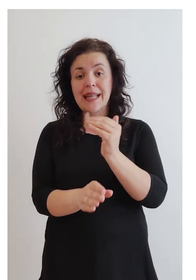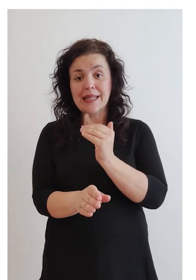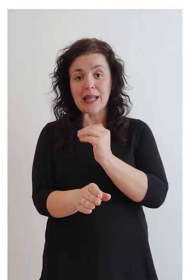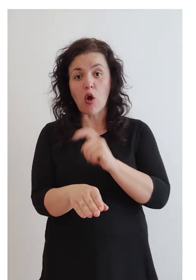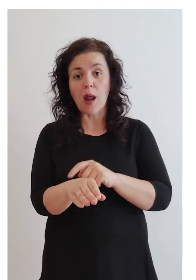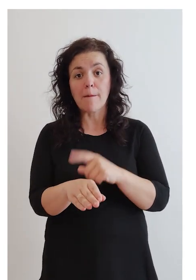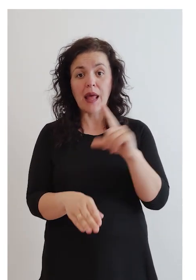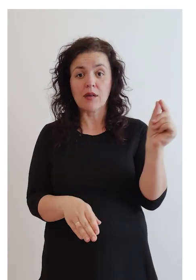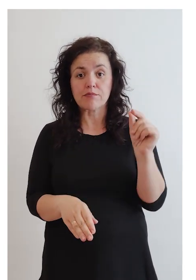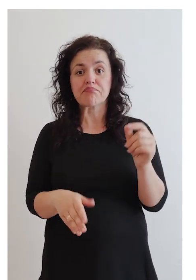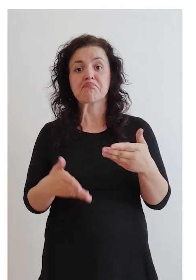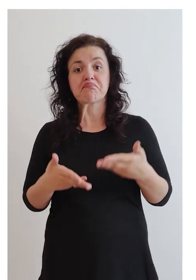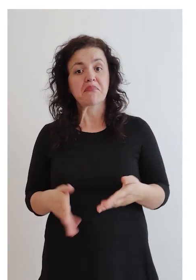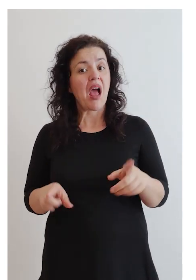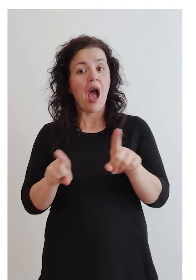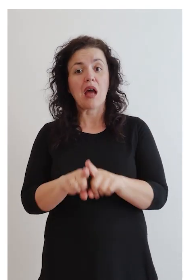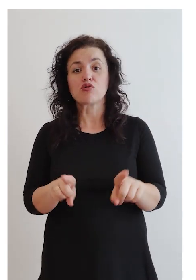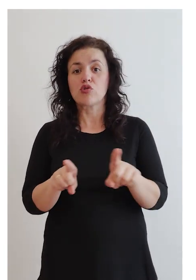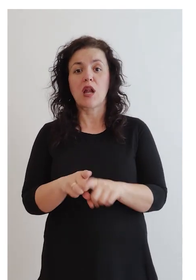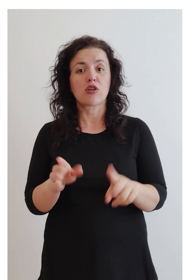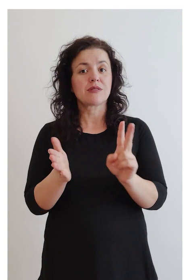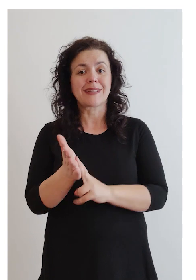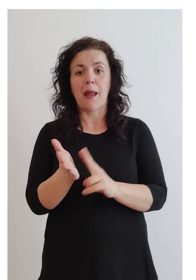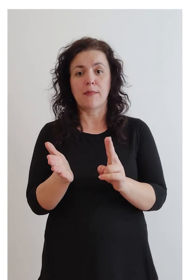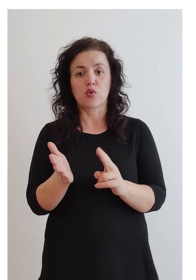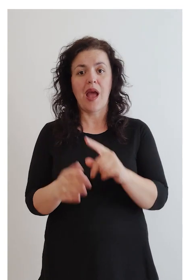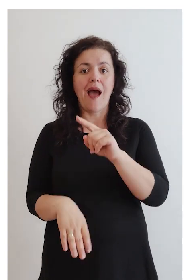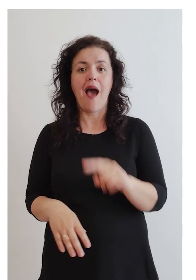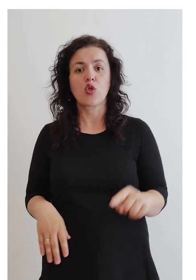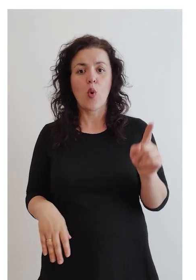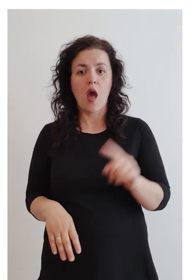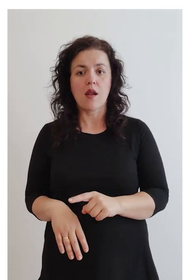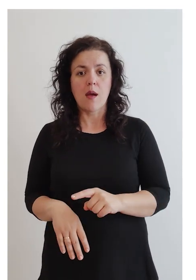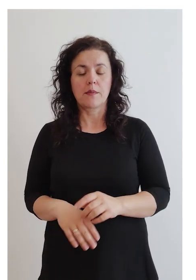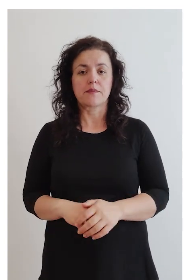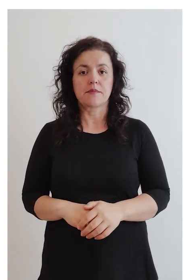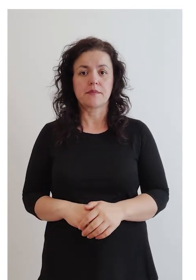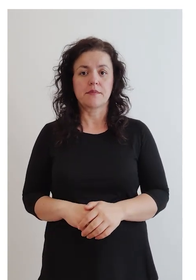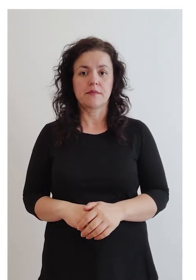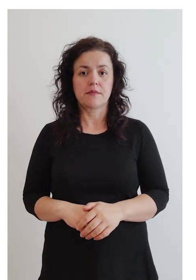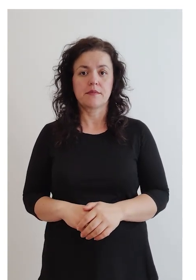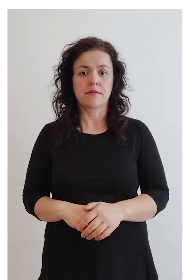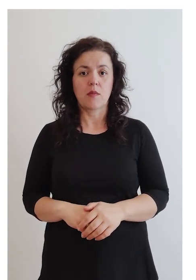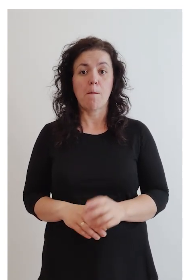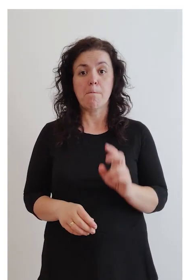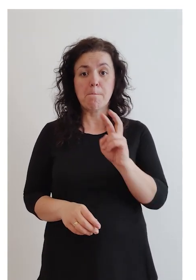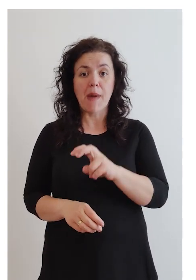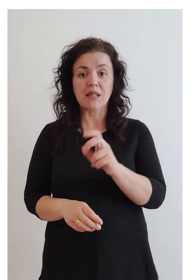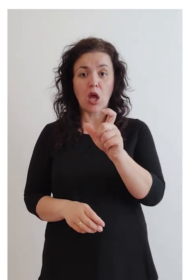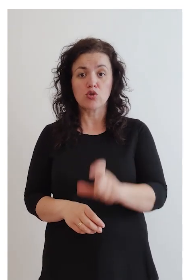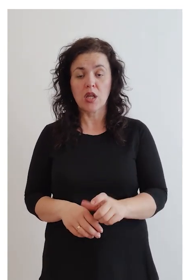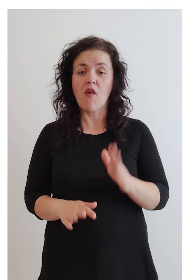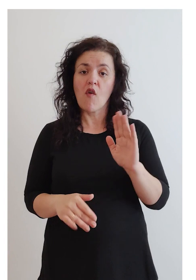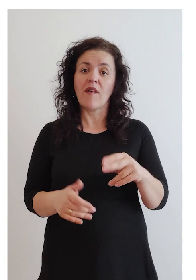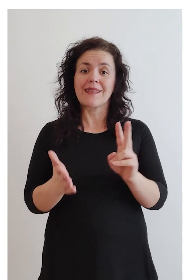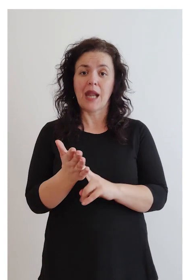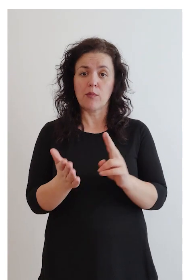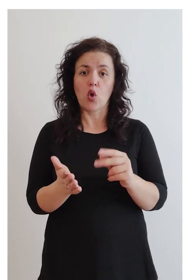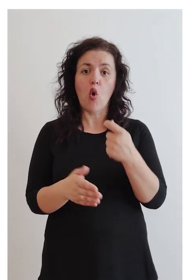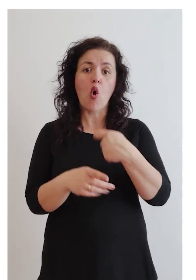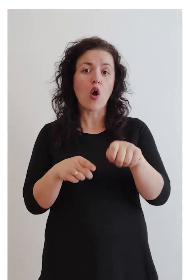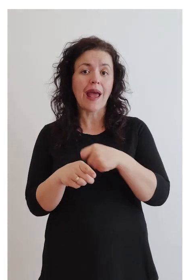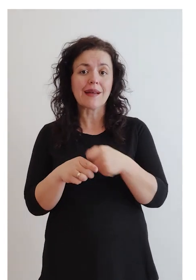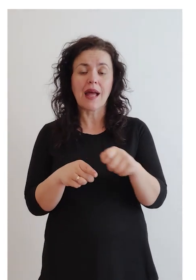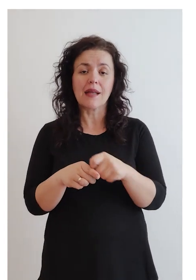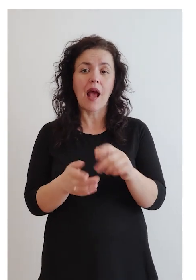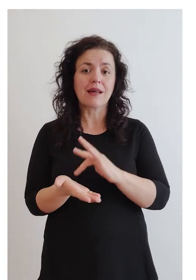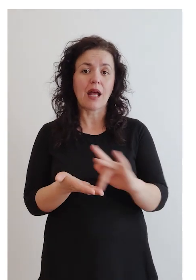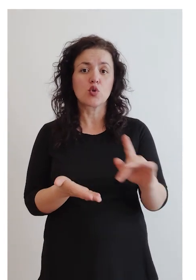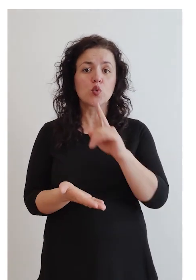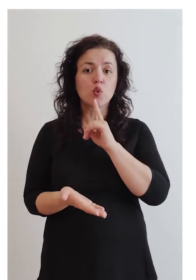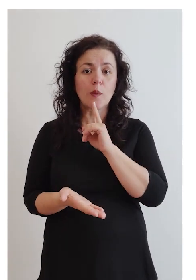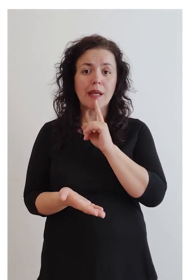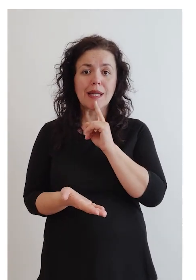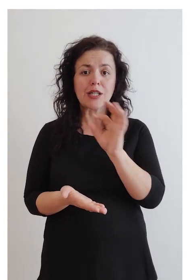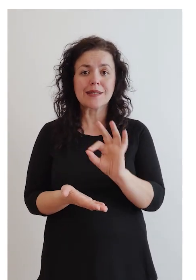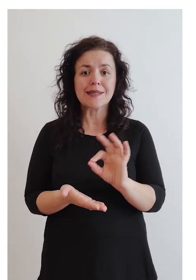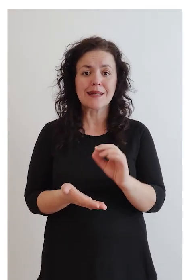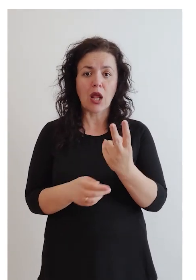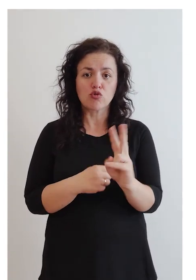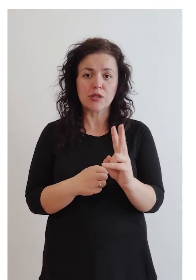Pasagerii vor avea dreptul la corectarea gratuită a numelor scrise greșit, cu excepția celor 48 de ore de la plecare